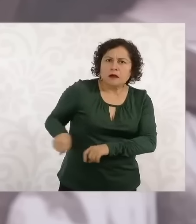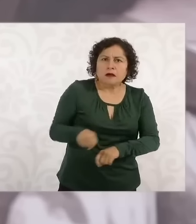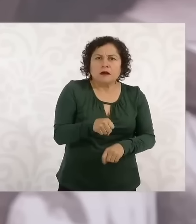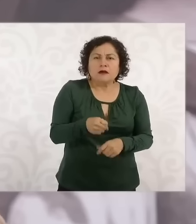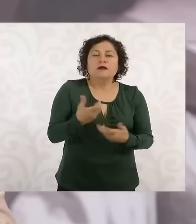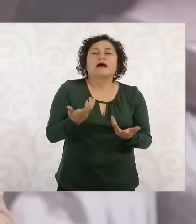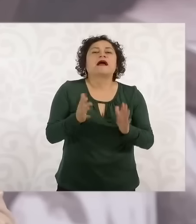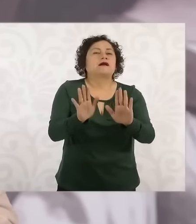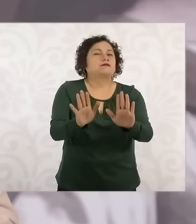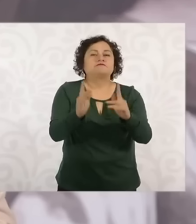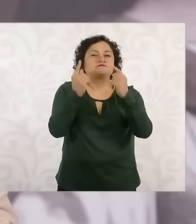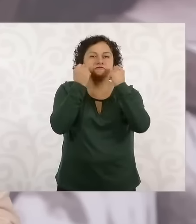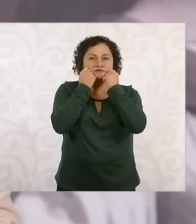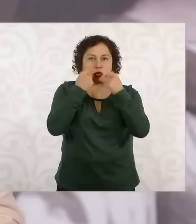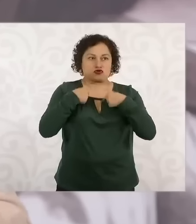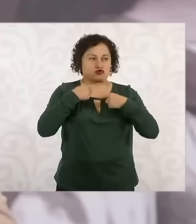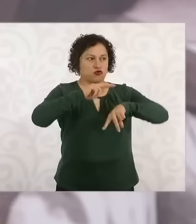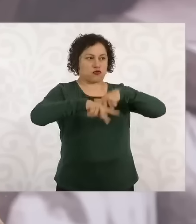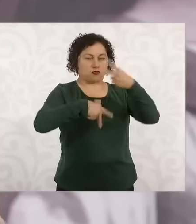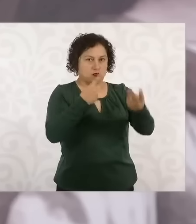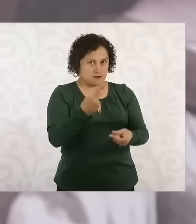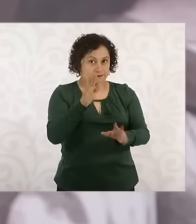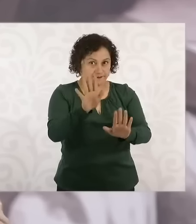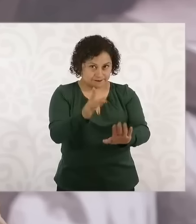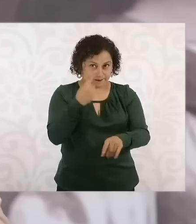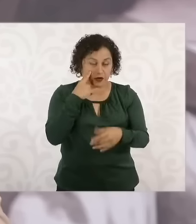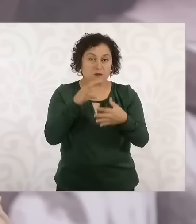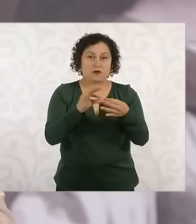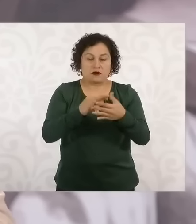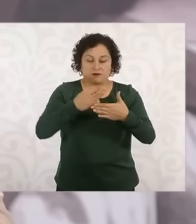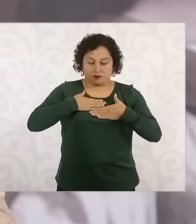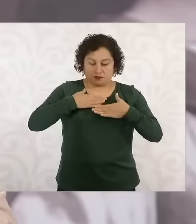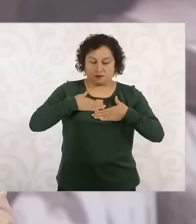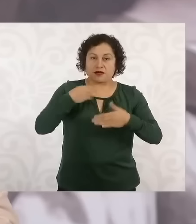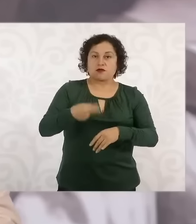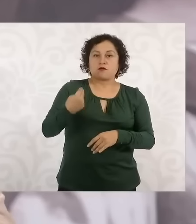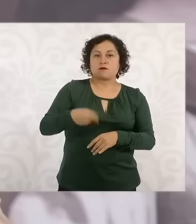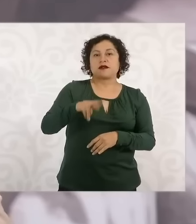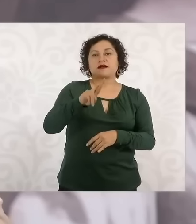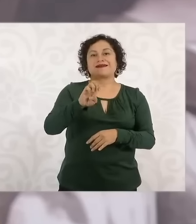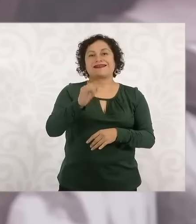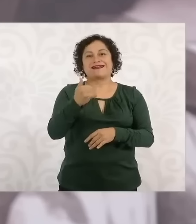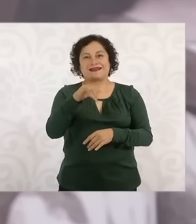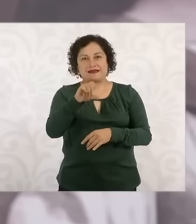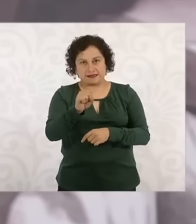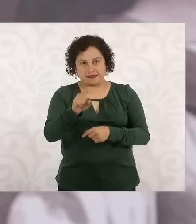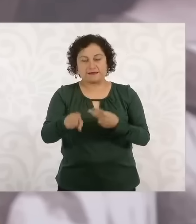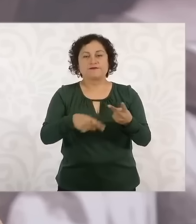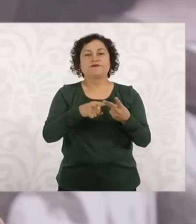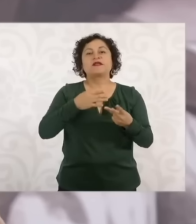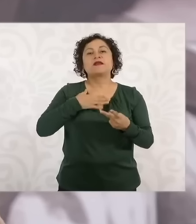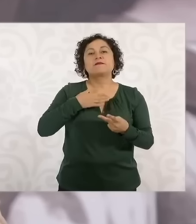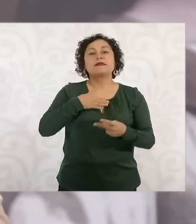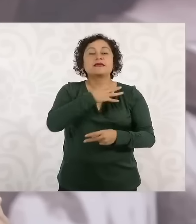Pongo un ejemplo. Yo soy Ariatna Montiel Reyes y mi hija se llama Sofía Villarruel. Entonces,